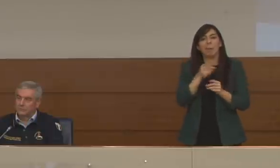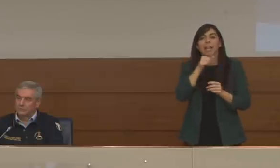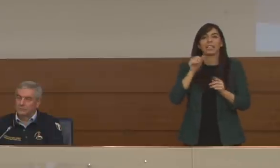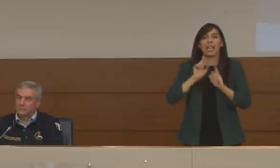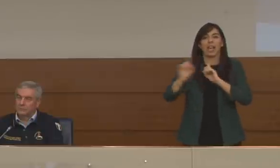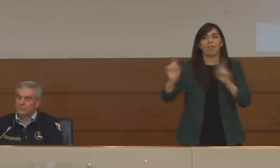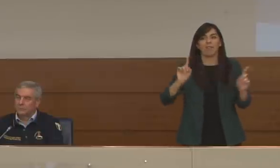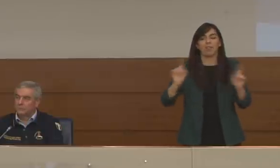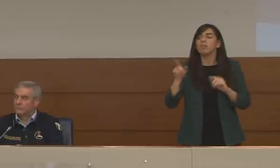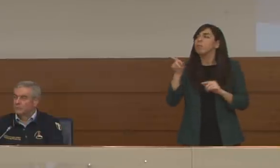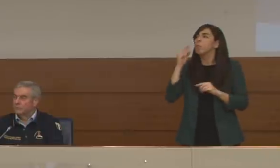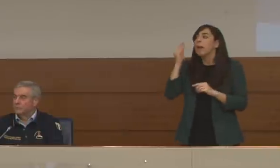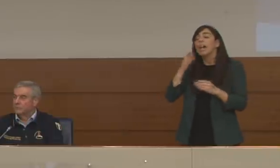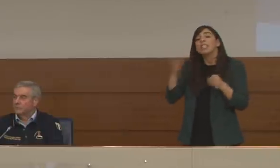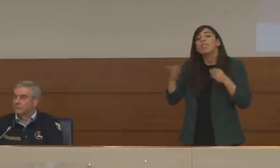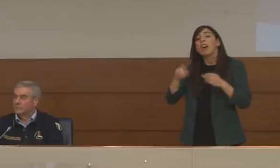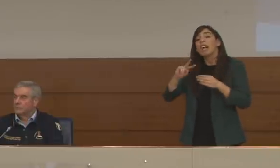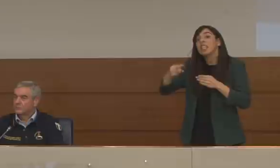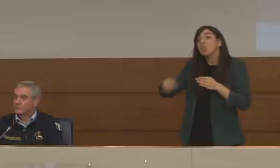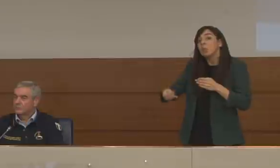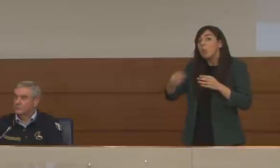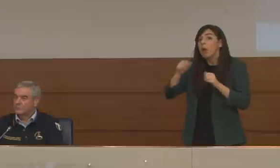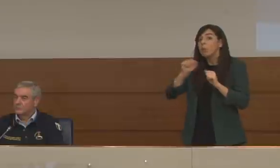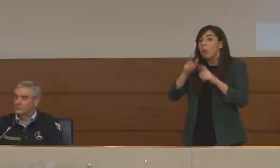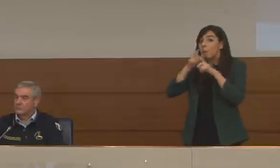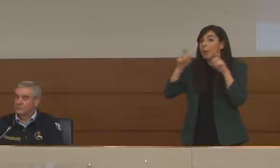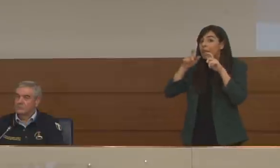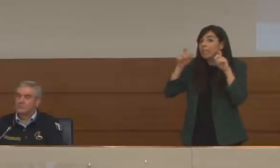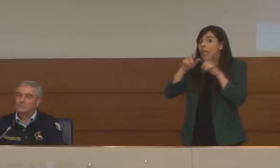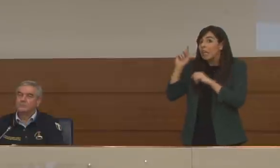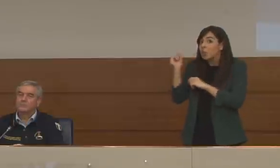Guardi io sulla fase due non prevedo niente,